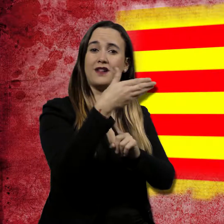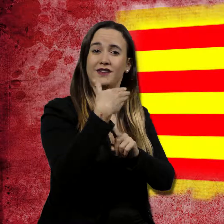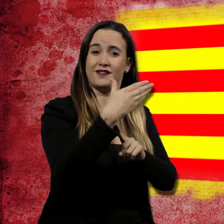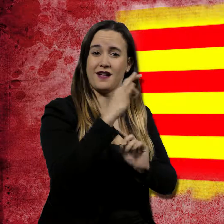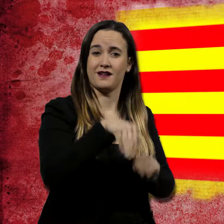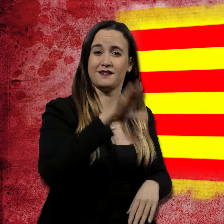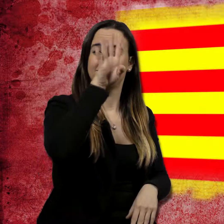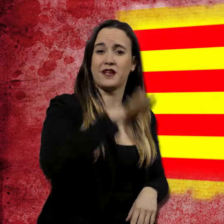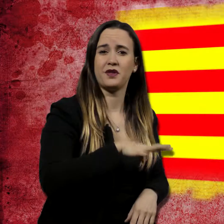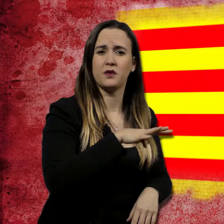Senyera